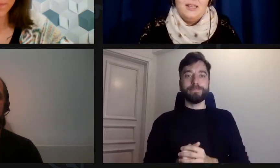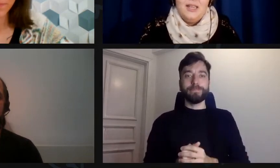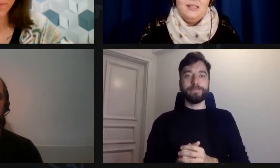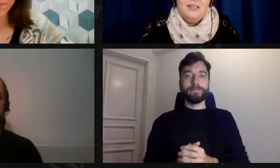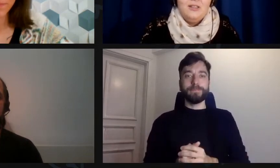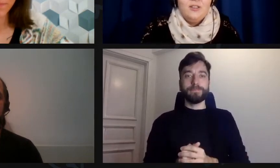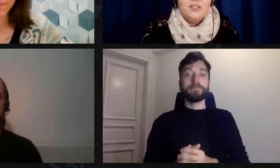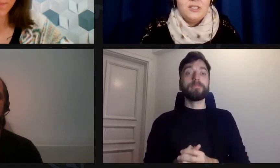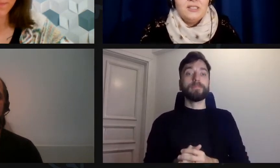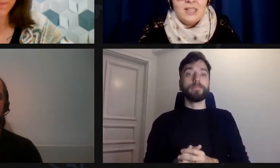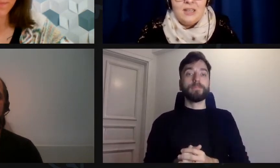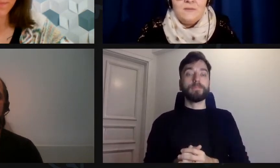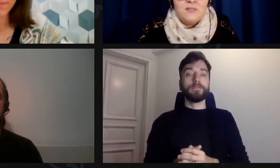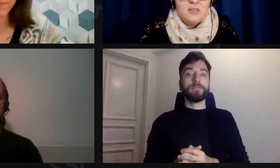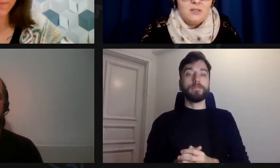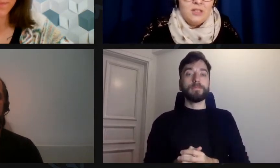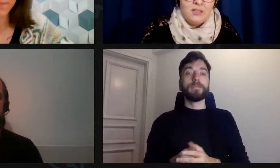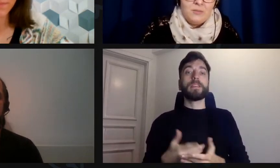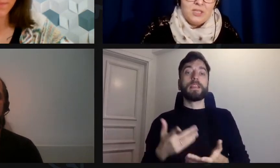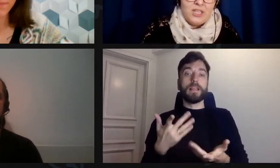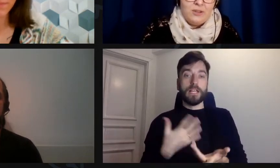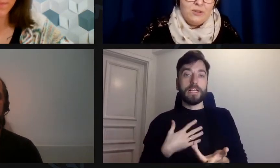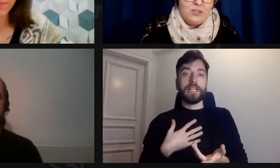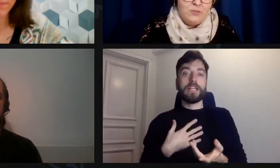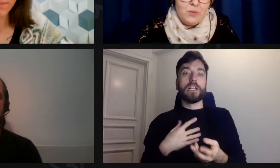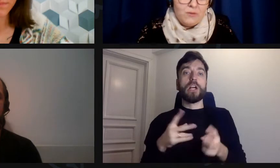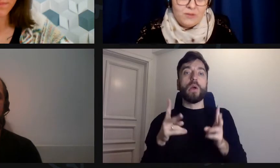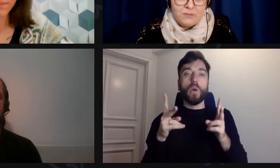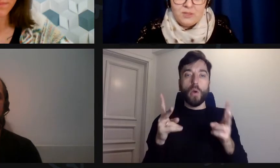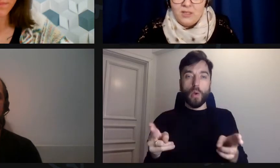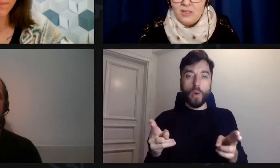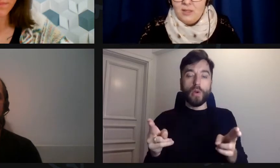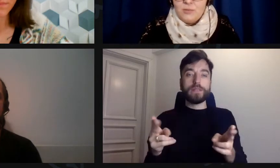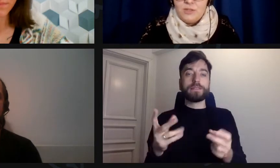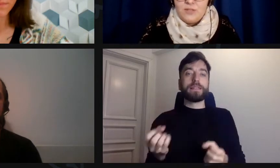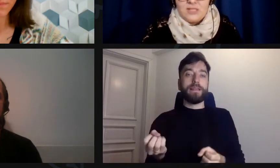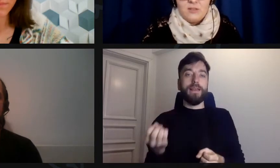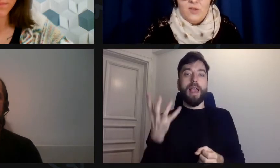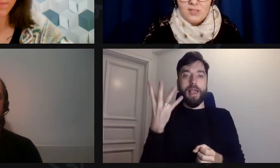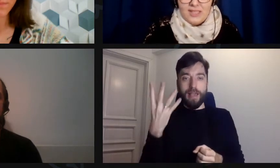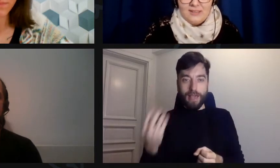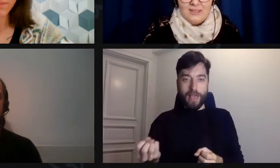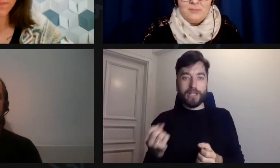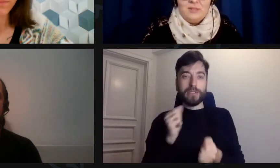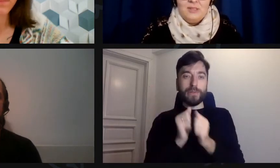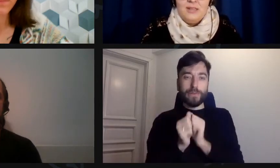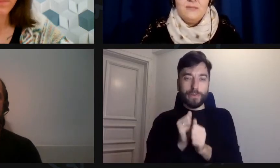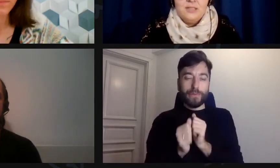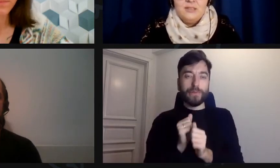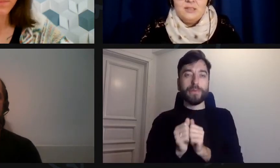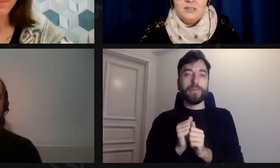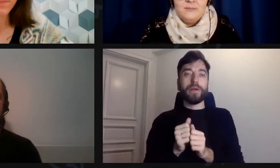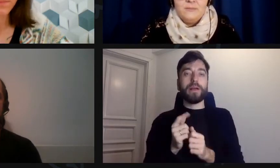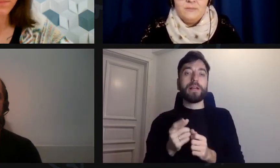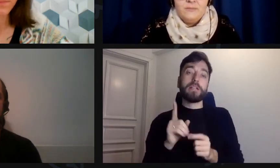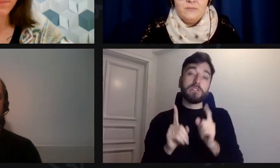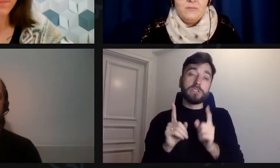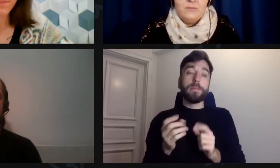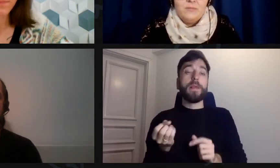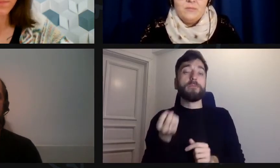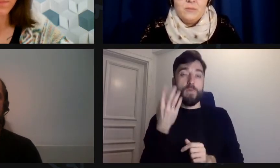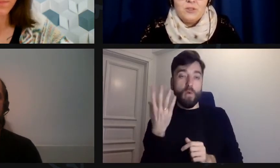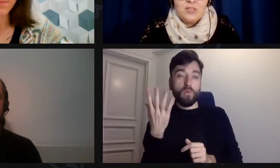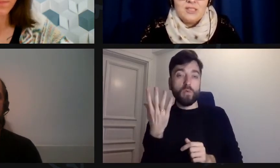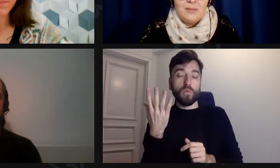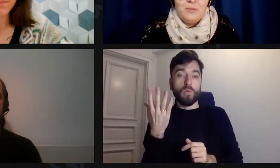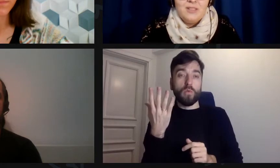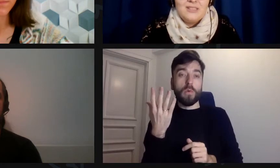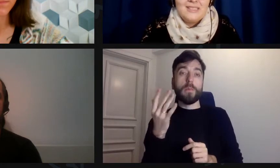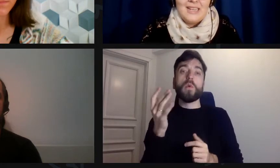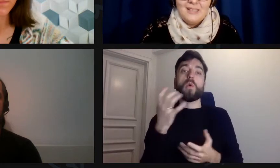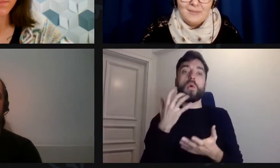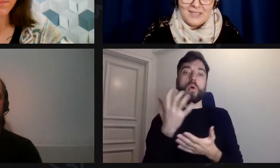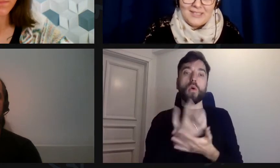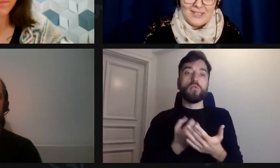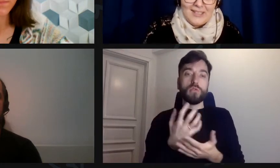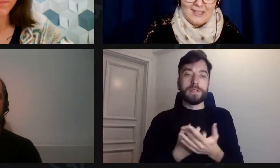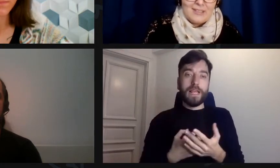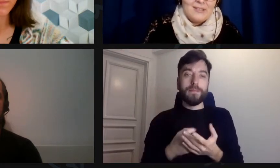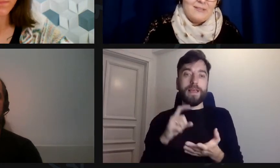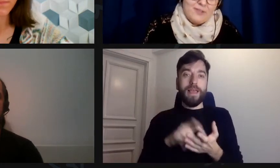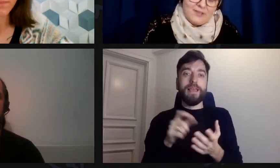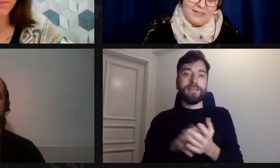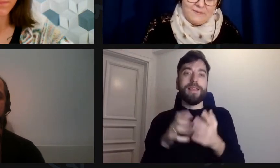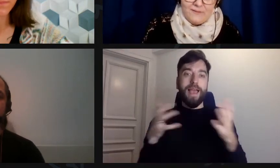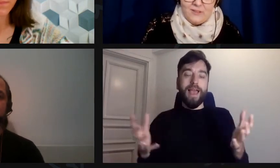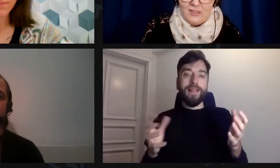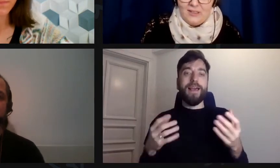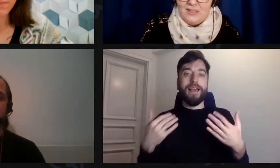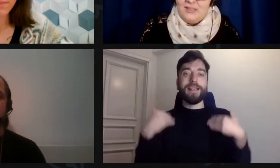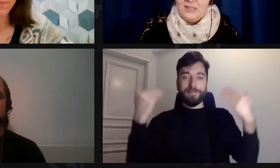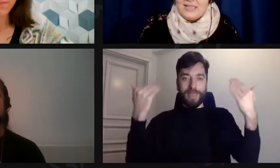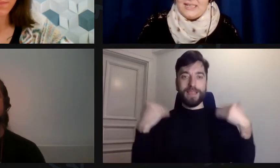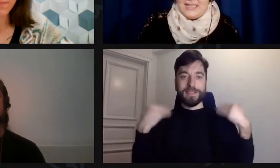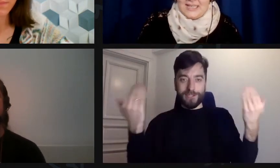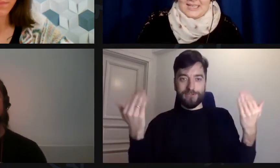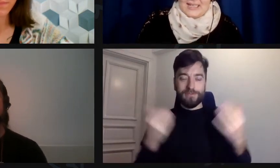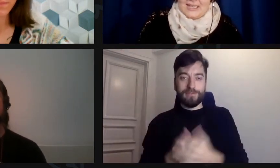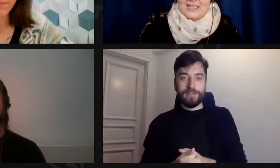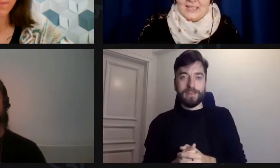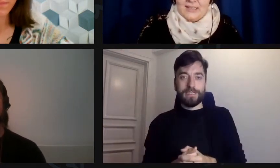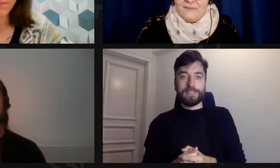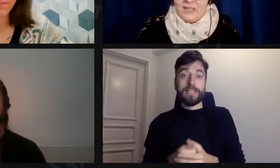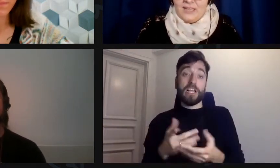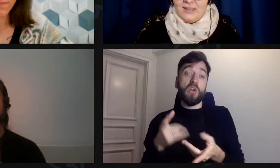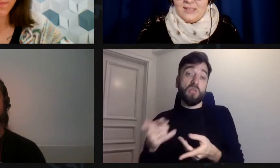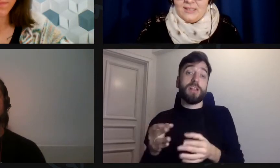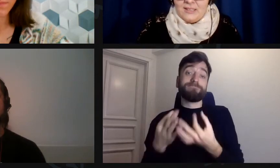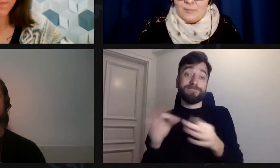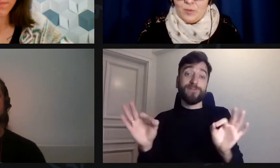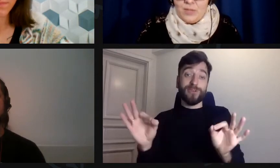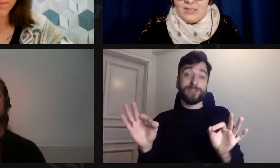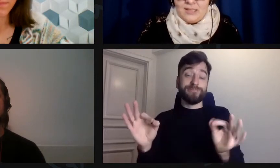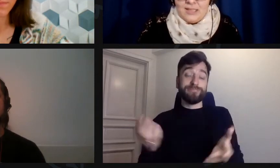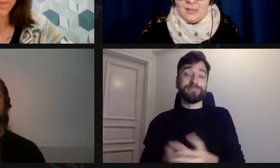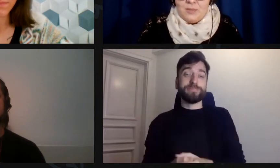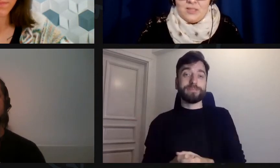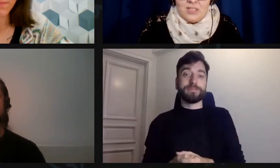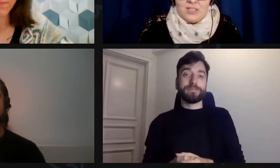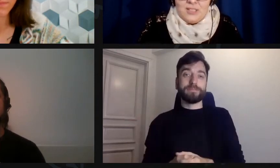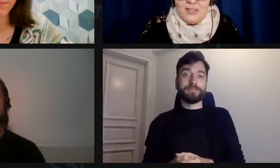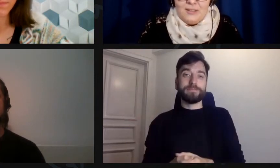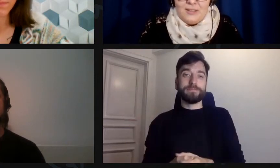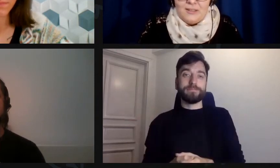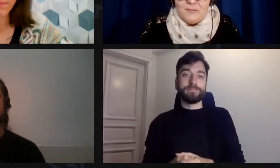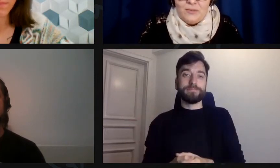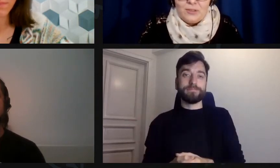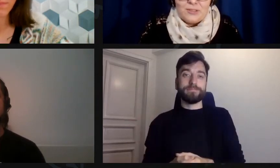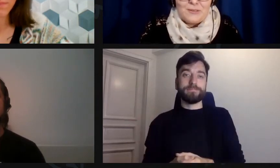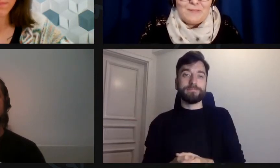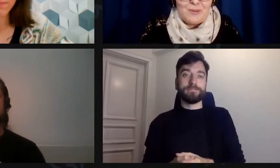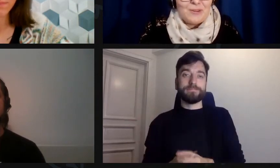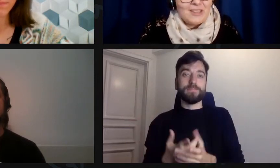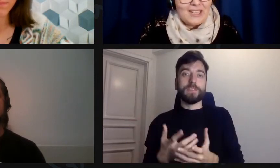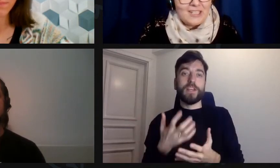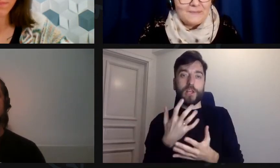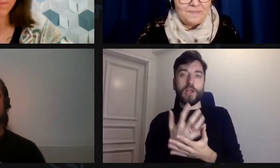Kiedy możemy w sezonie jesienno-zimowym może wczesno wiosennym korzystamy z Sali gimnastycznej kiedy jest wolna w innych momentach wykorzystujemy korytarze,